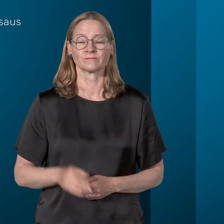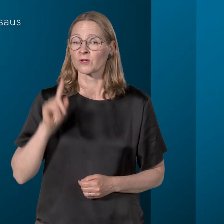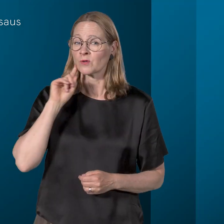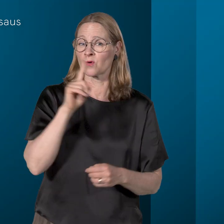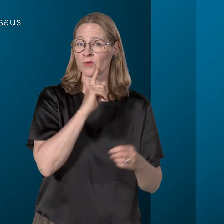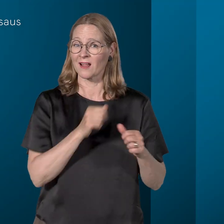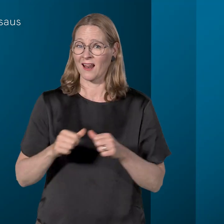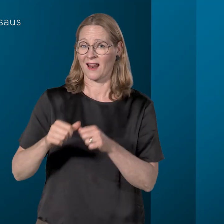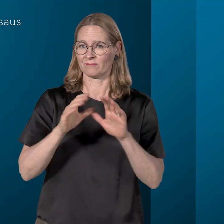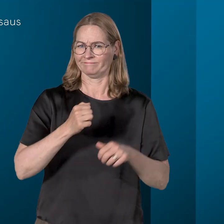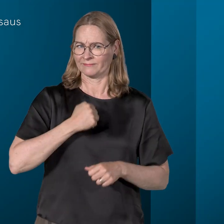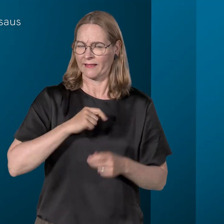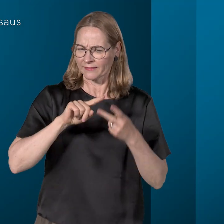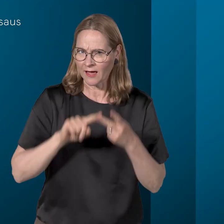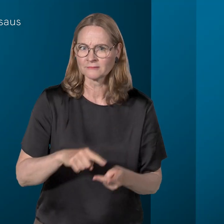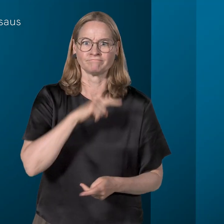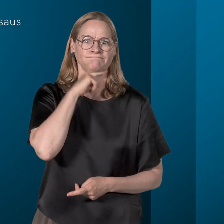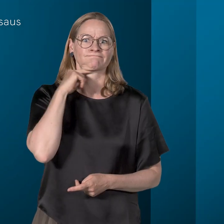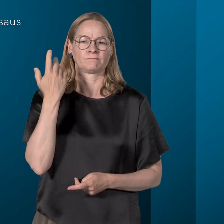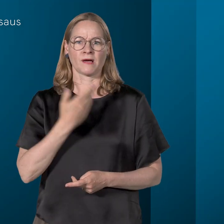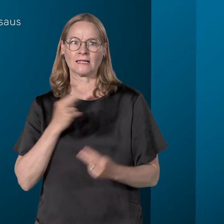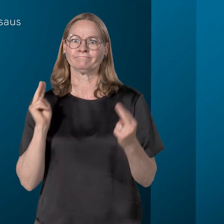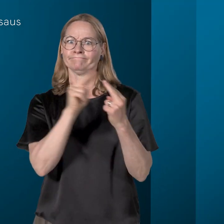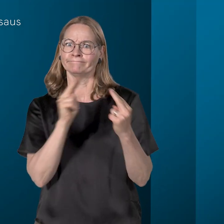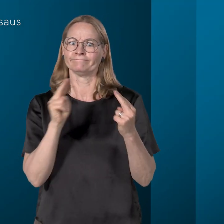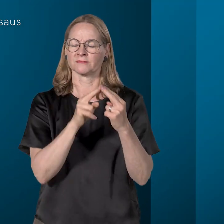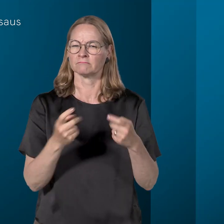Kuurojen Liittoon on taas tullut runsaasti yhteydenottoja -